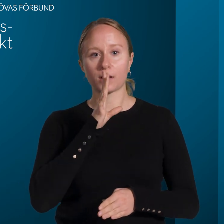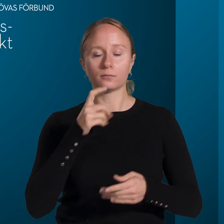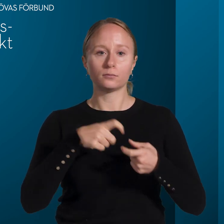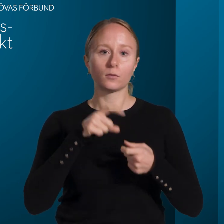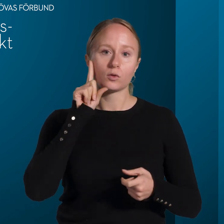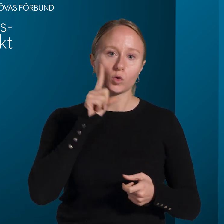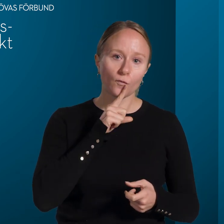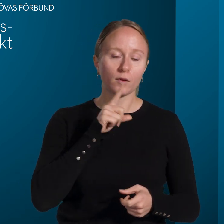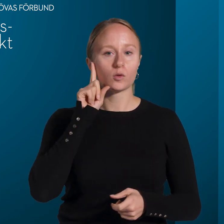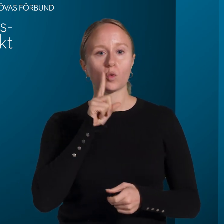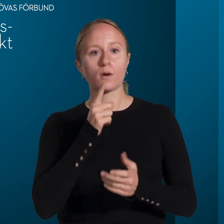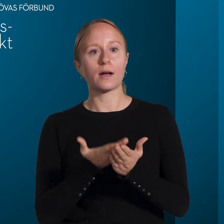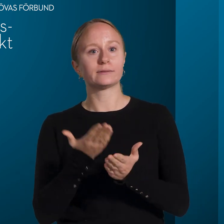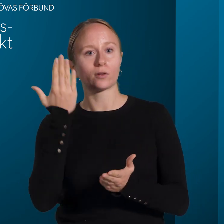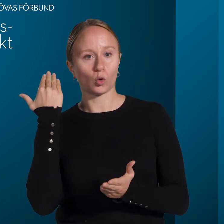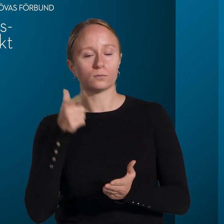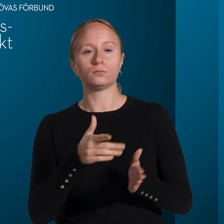som behandlade dövhet och dövas historia, -